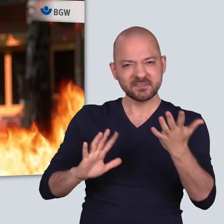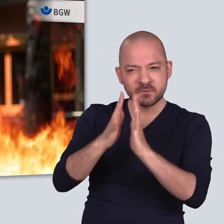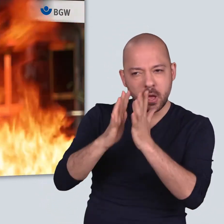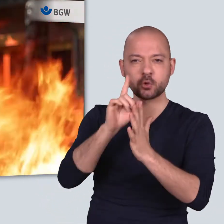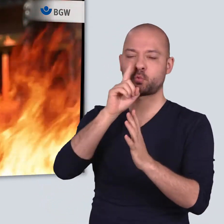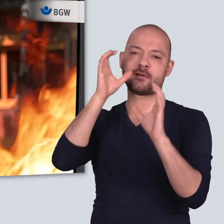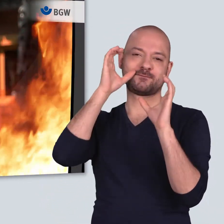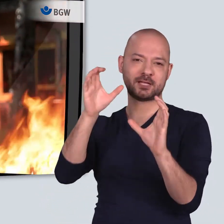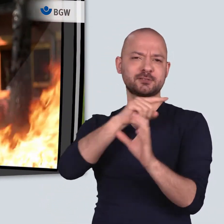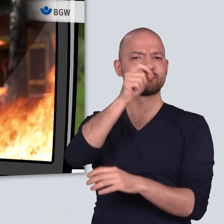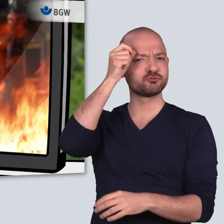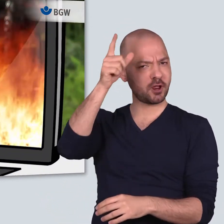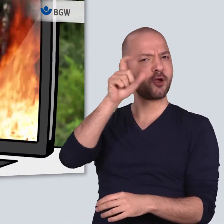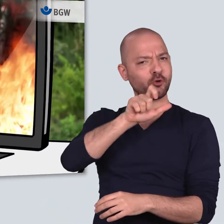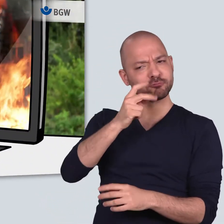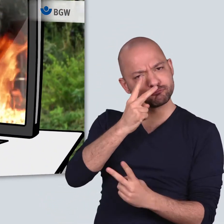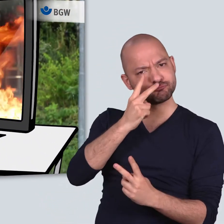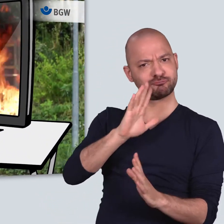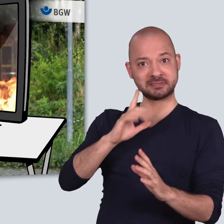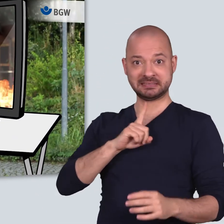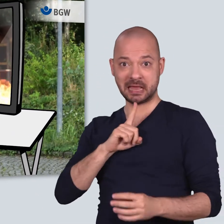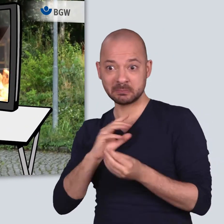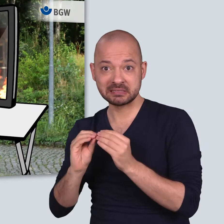Schlaue Leute schauen sich gefährliche Brände nur im Fernsehen an.